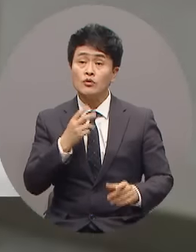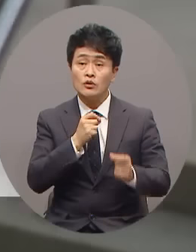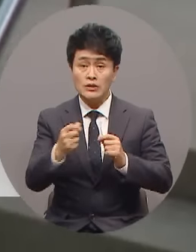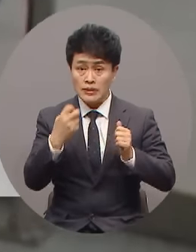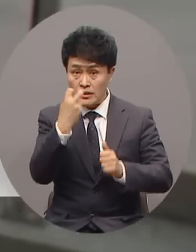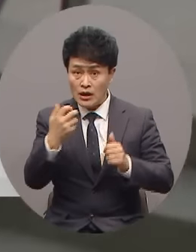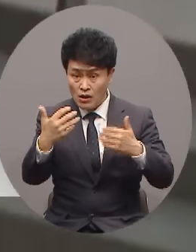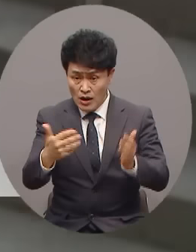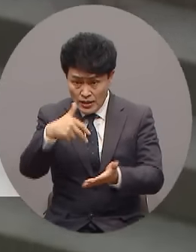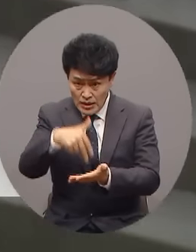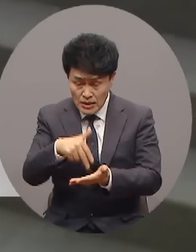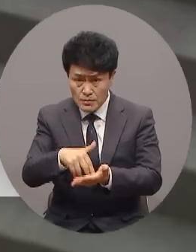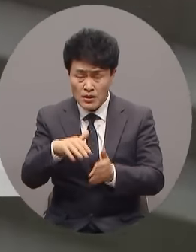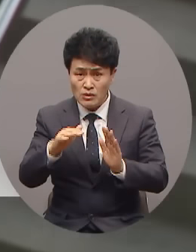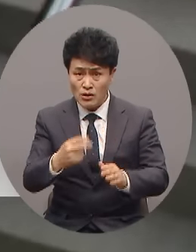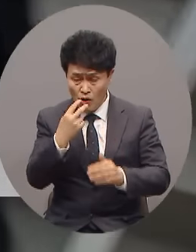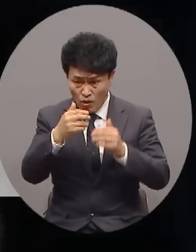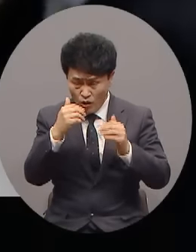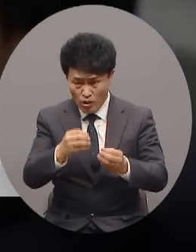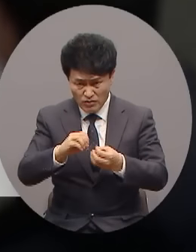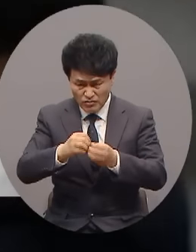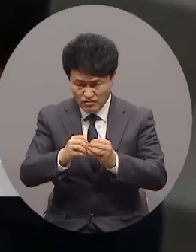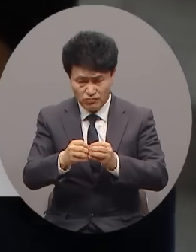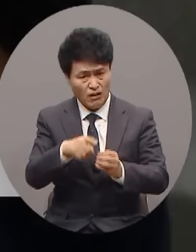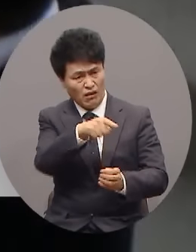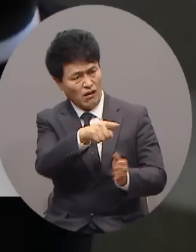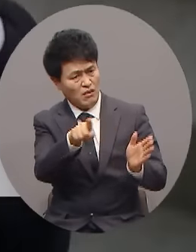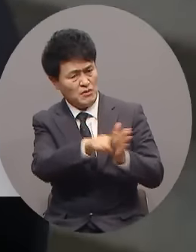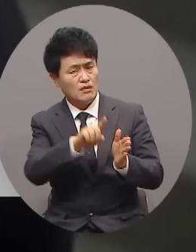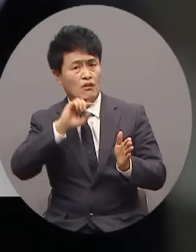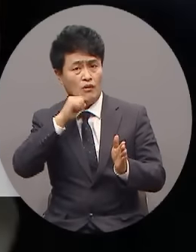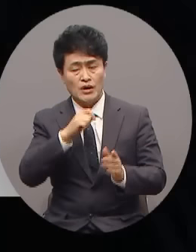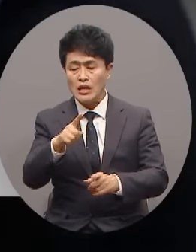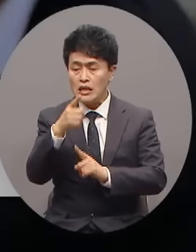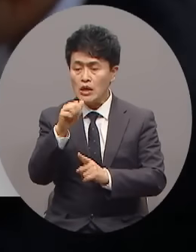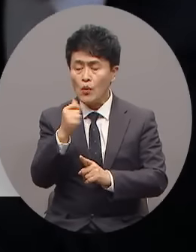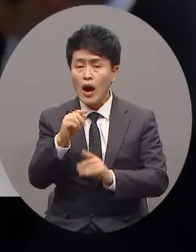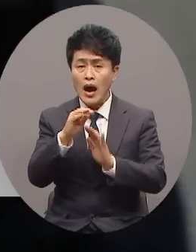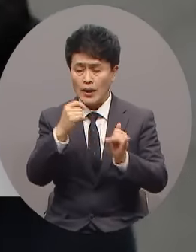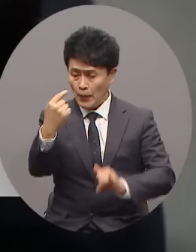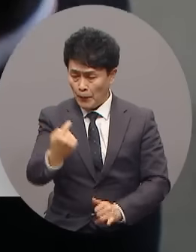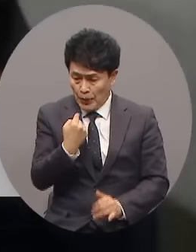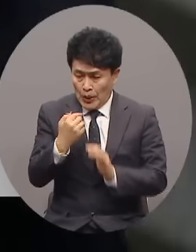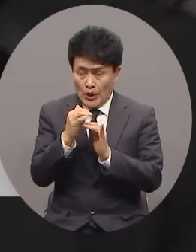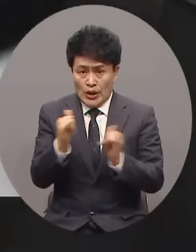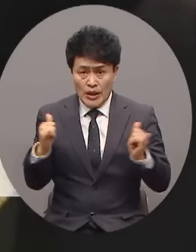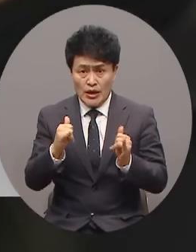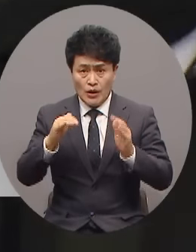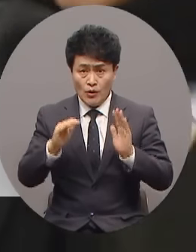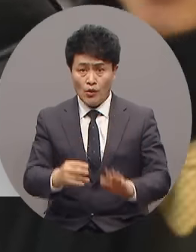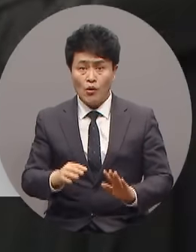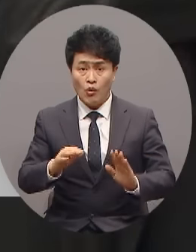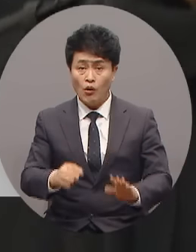수원지검은 어제 입장문을 통해 그동안 검찰 증거가 조작돼 신뢰할 수 없다고